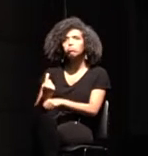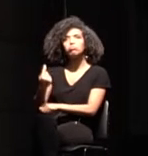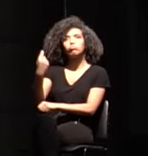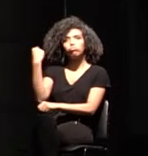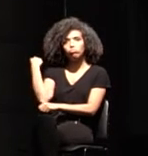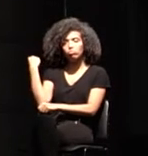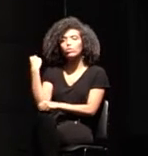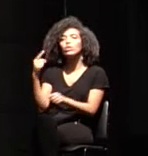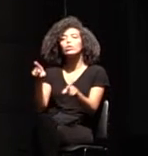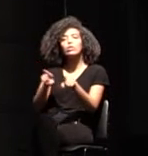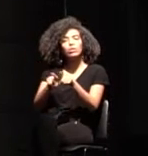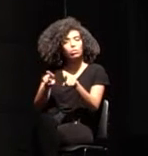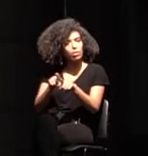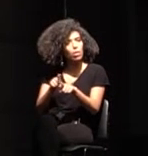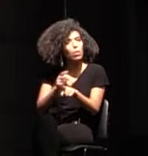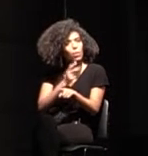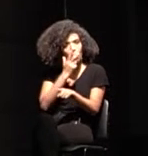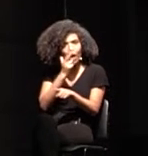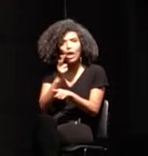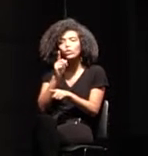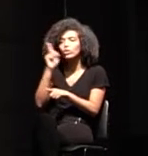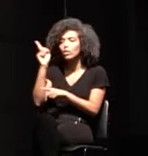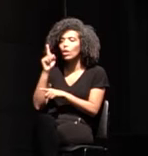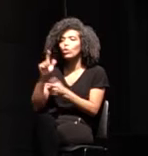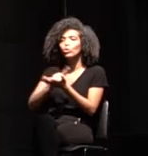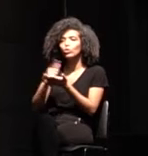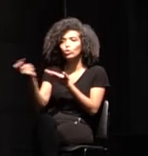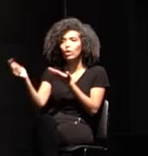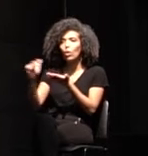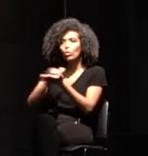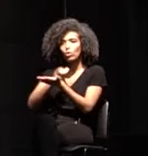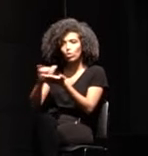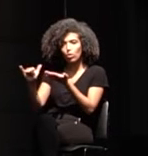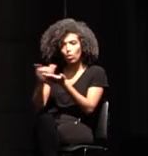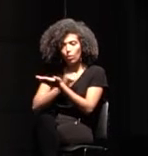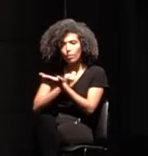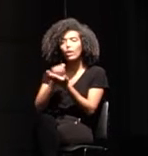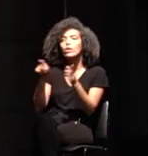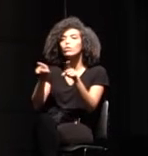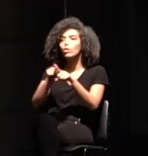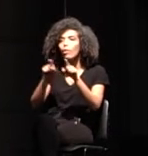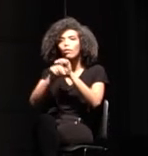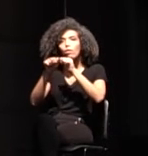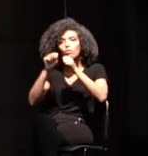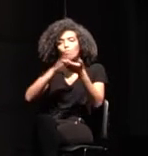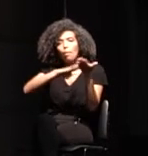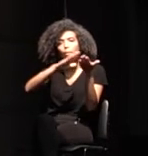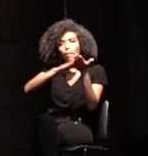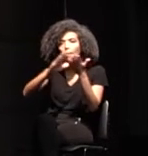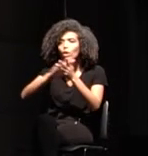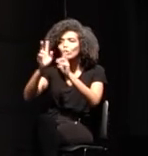muito provavelmente o melhor texto em uma publicação brasileira sobre Cecilia Mangini.